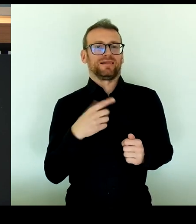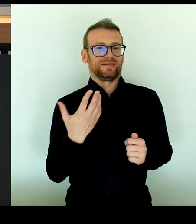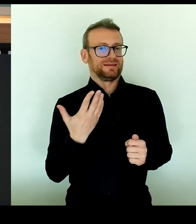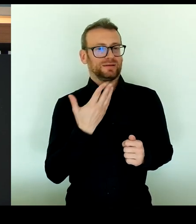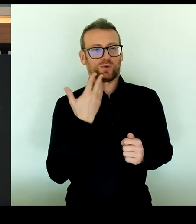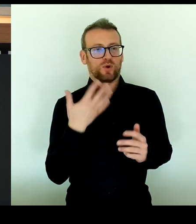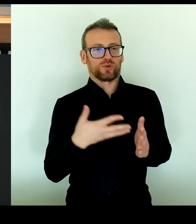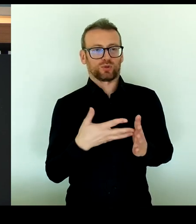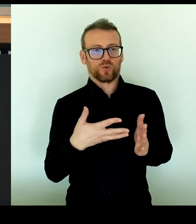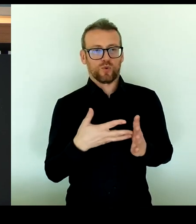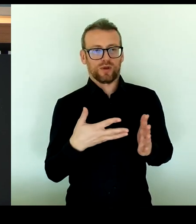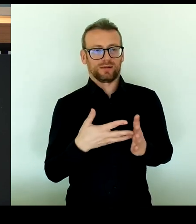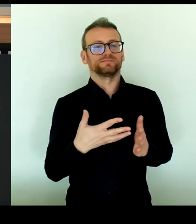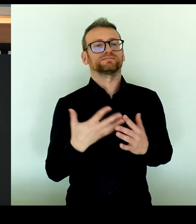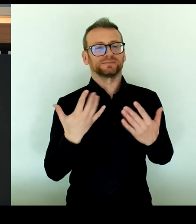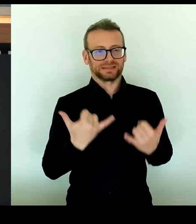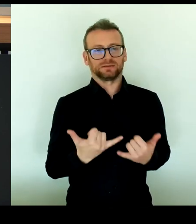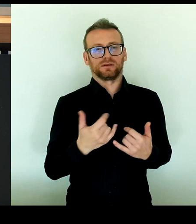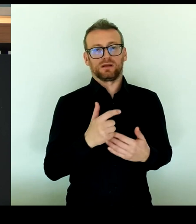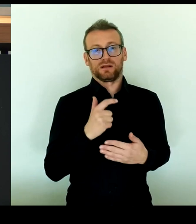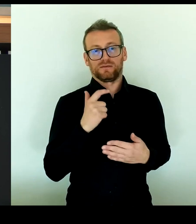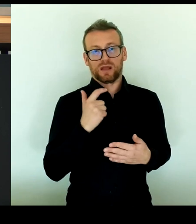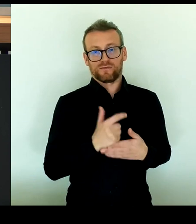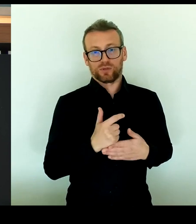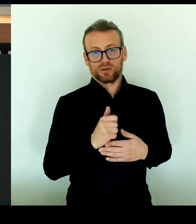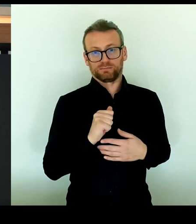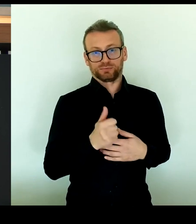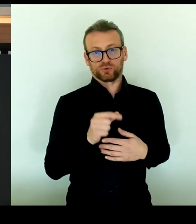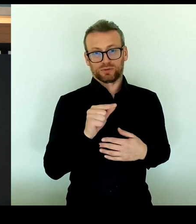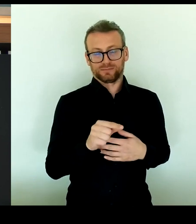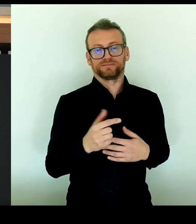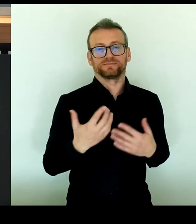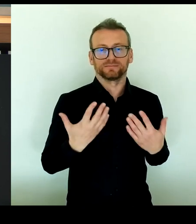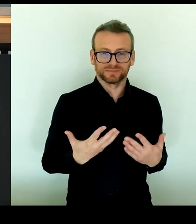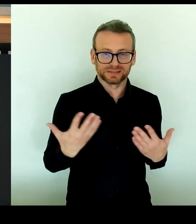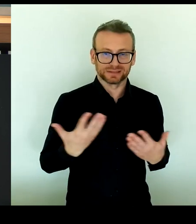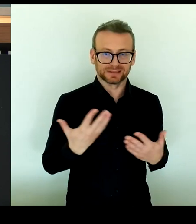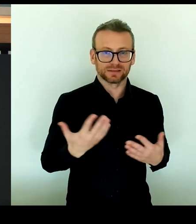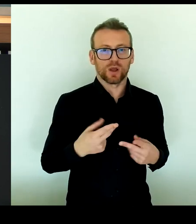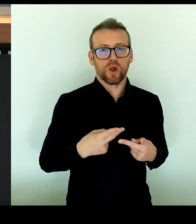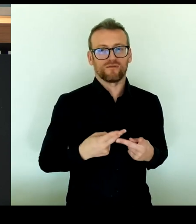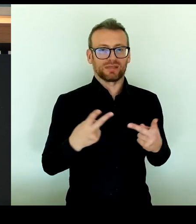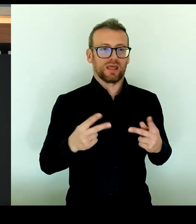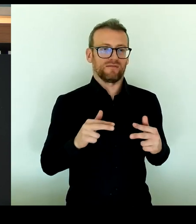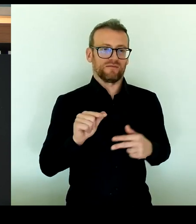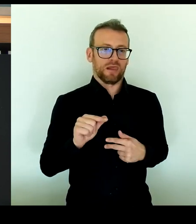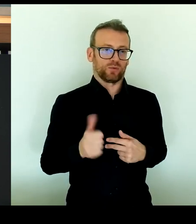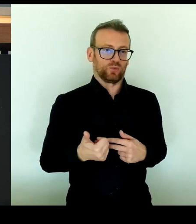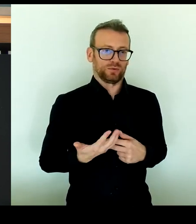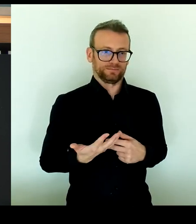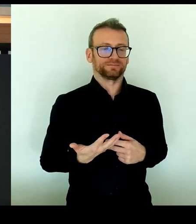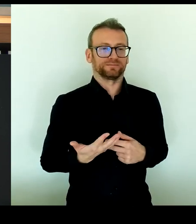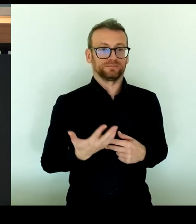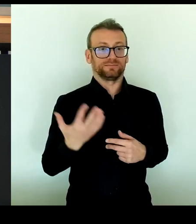Wie staatliche Stellen von Anfang an den Datenschutz mitdenken können, hat uns zum Beispiel die Corona-Warn-App ge.